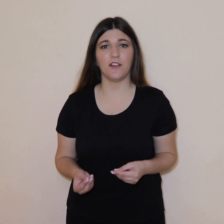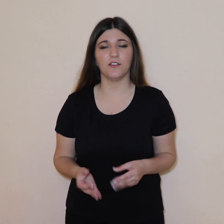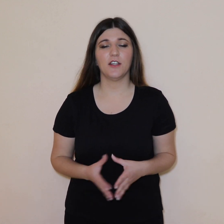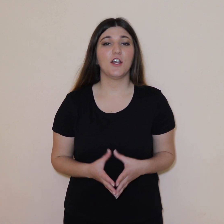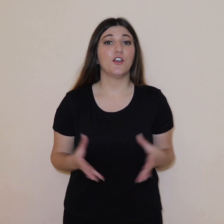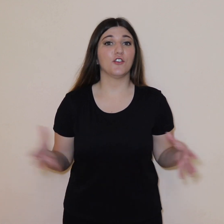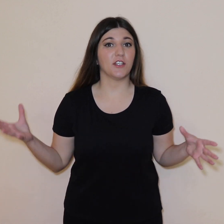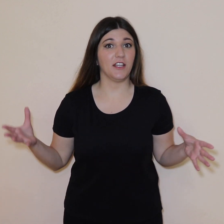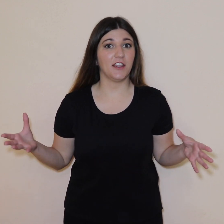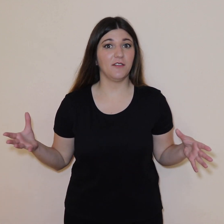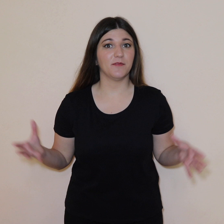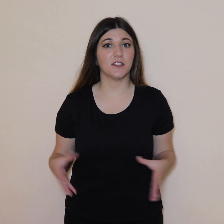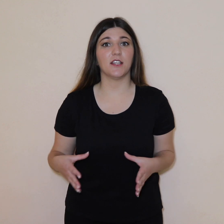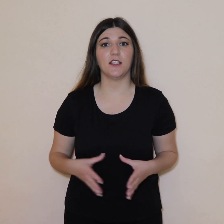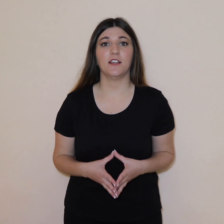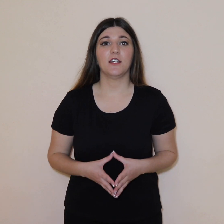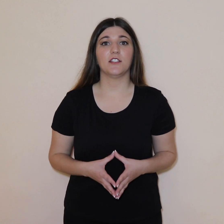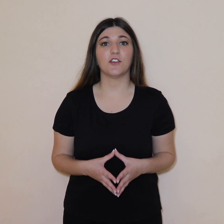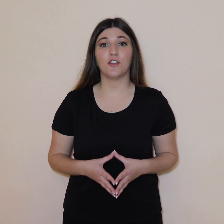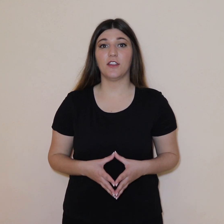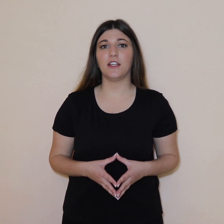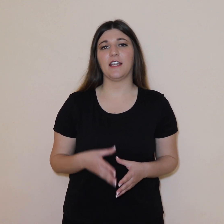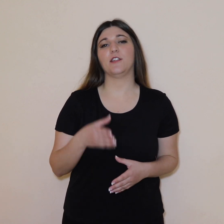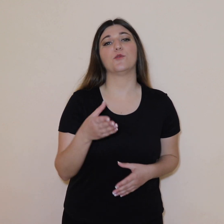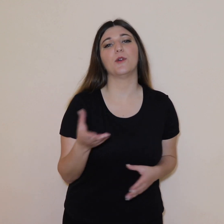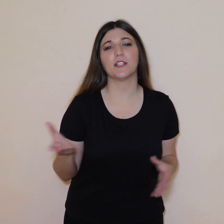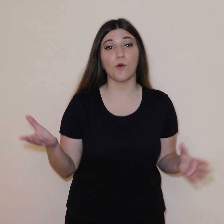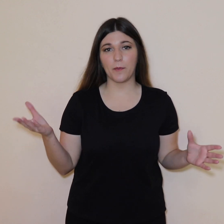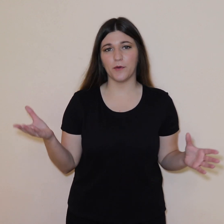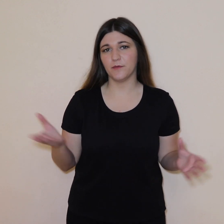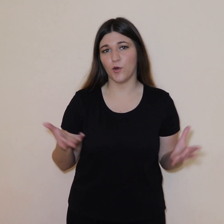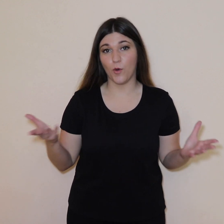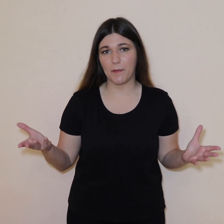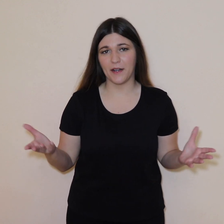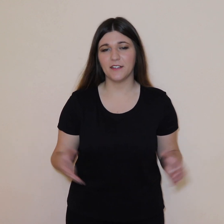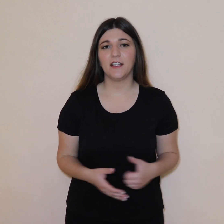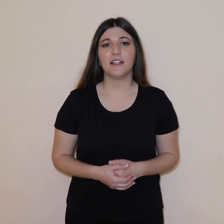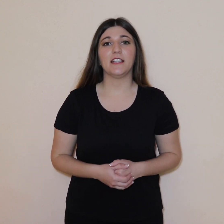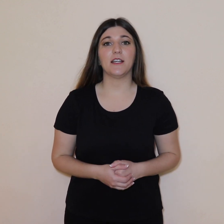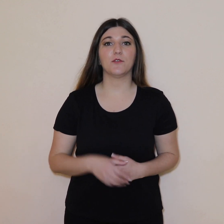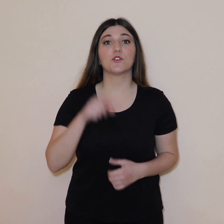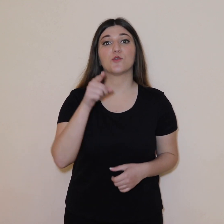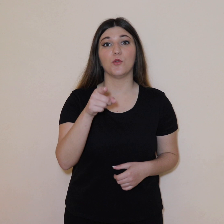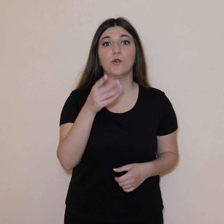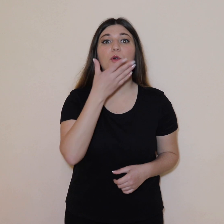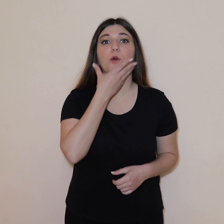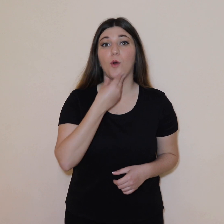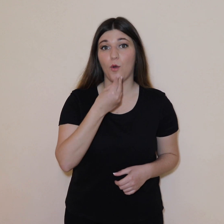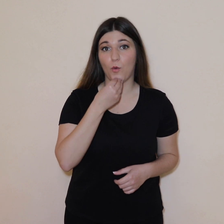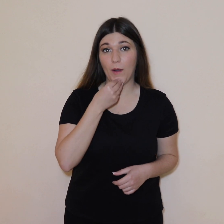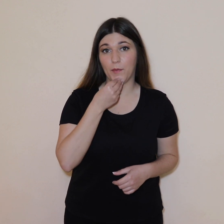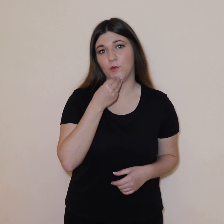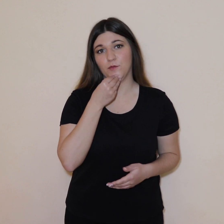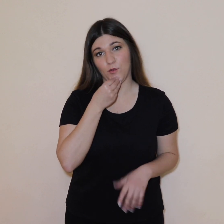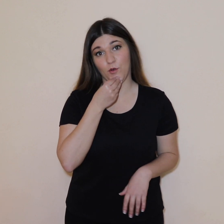no se dice. Es decir, si yo quiero decir que tú eres guapo o guapa diríamos "tú guapo o guapa",